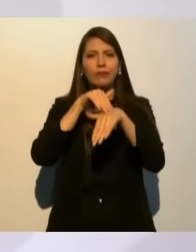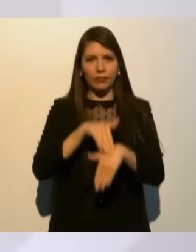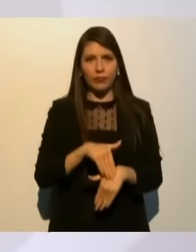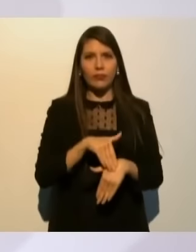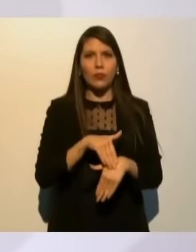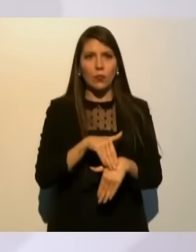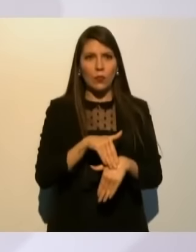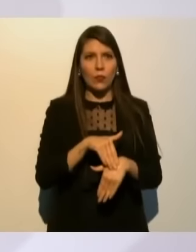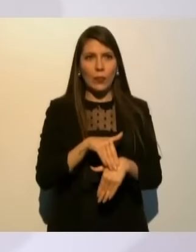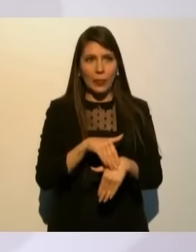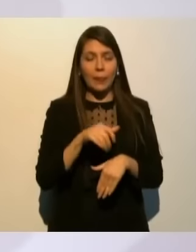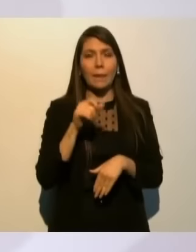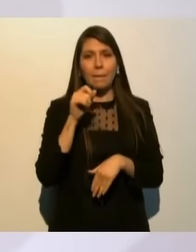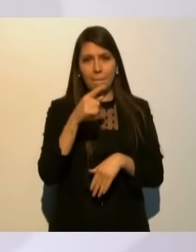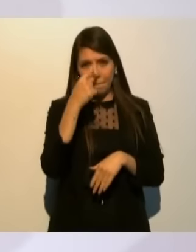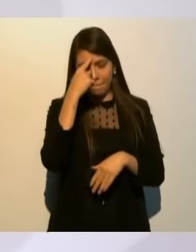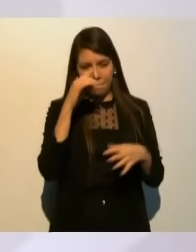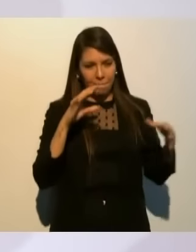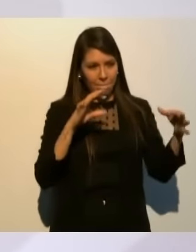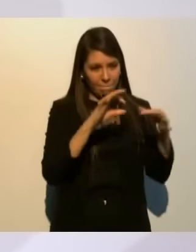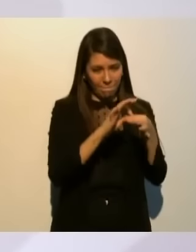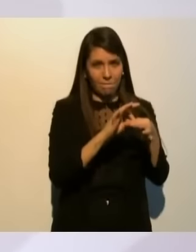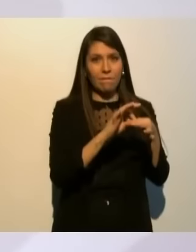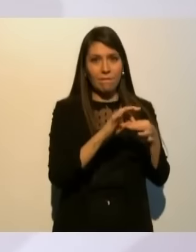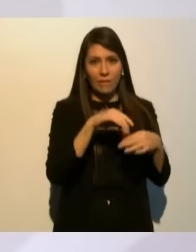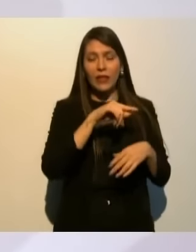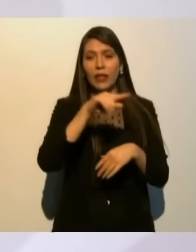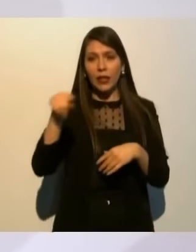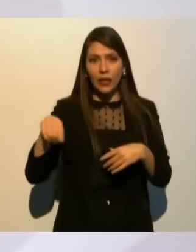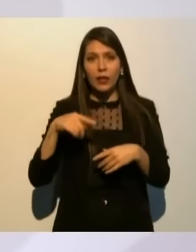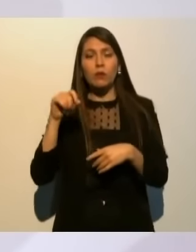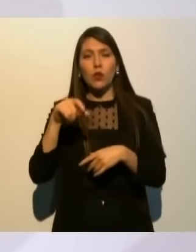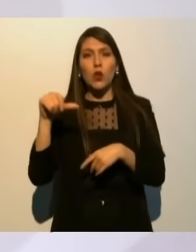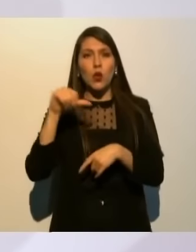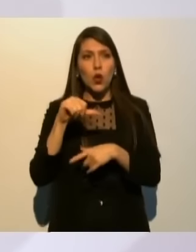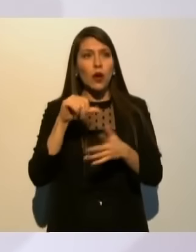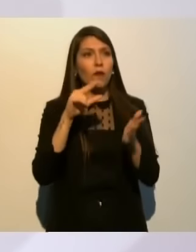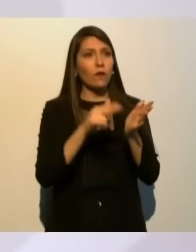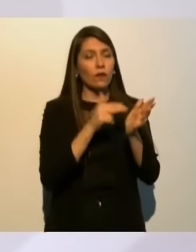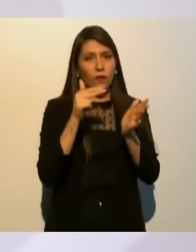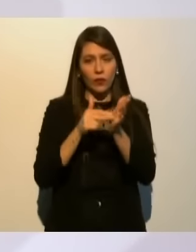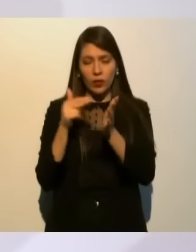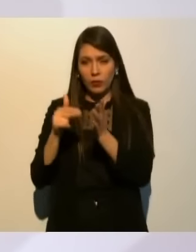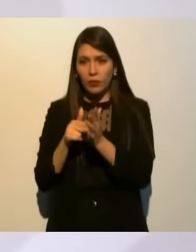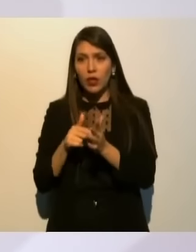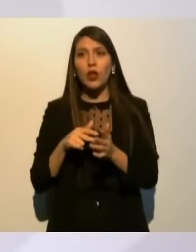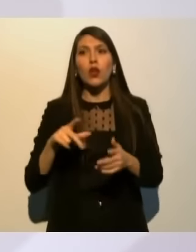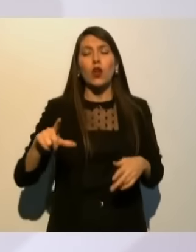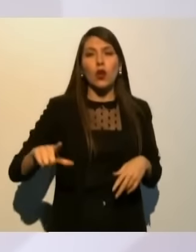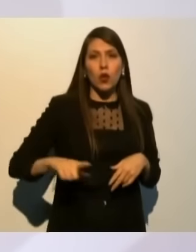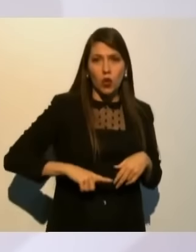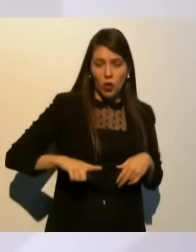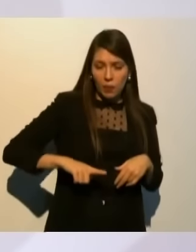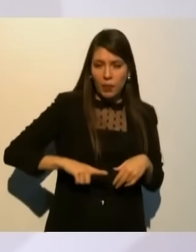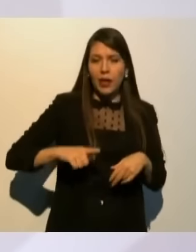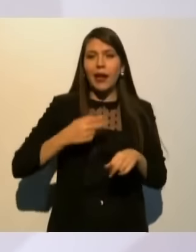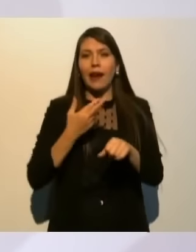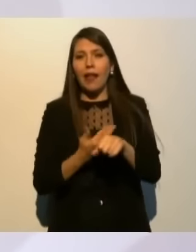la firma del convenio entre los gobernadores de los estados y las gobernadoras con la presidenta